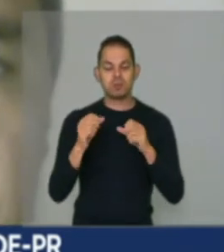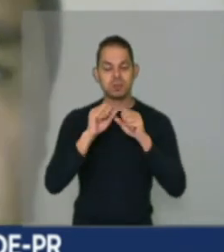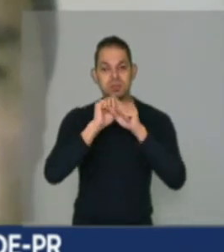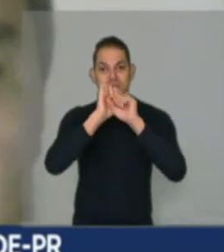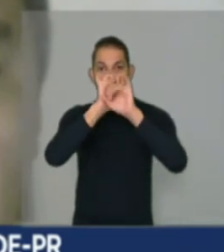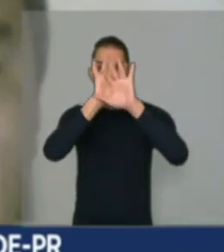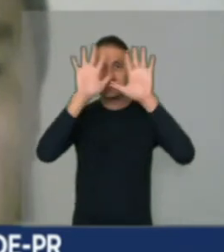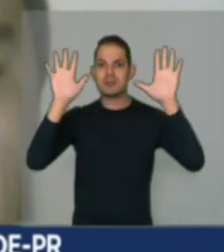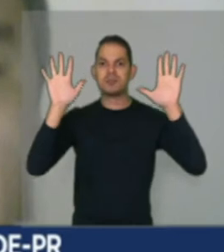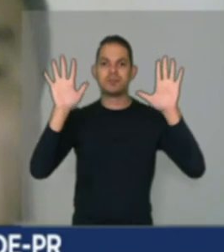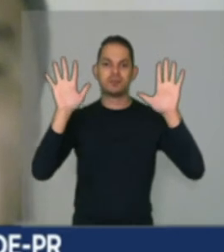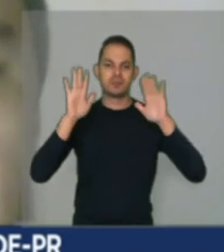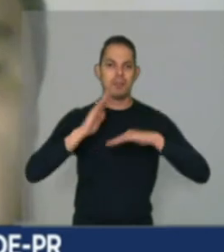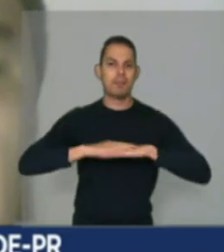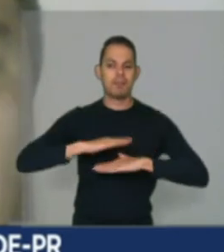QUE NÓS DEFENDEMOS... PARA QUE AS PESSOAS ENTENDAM,